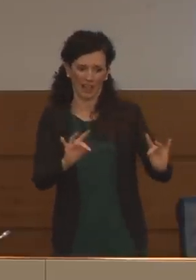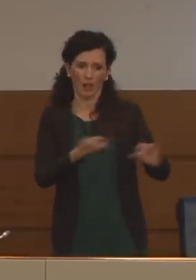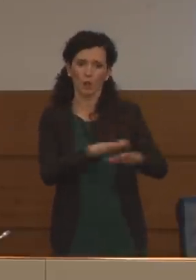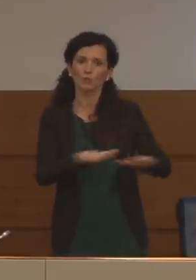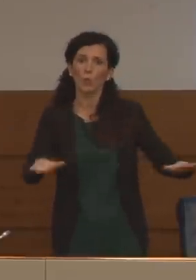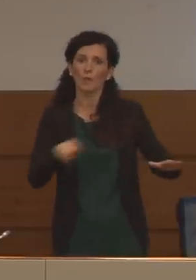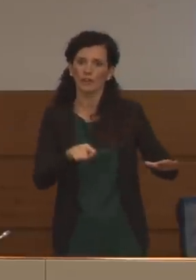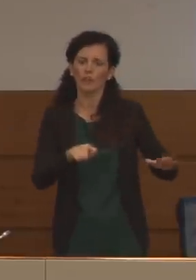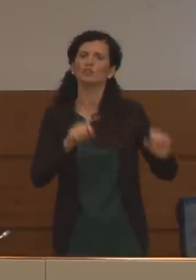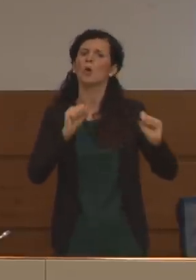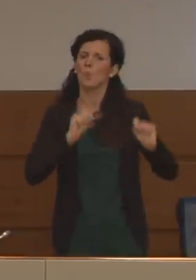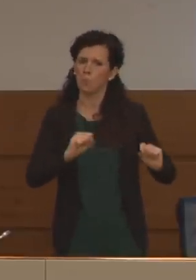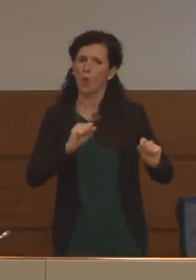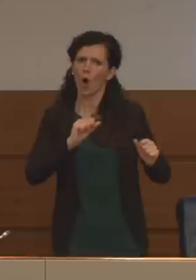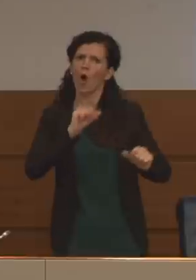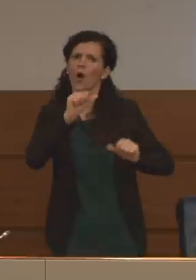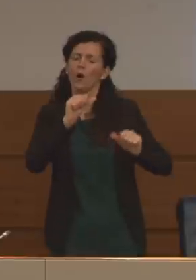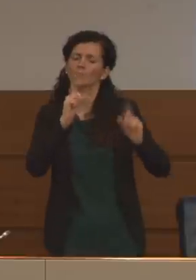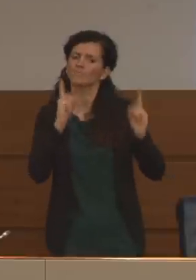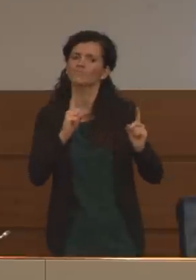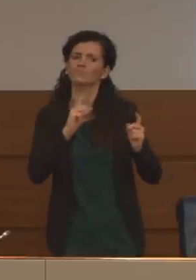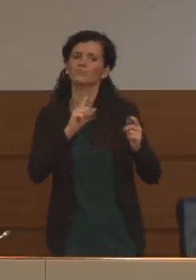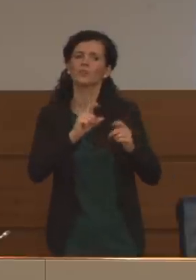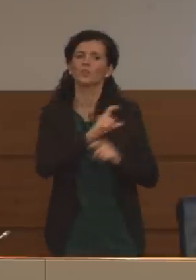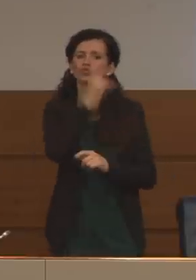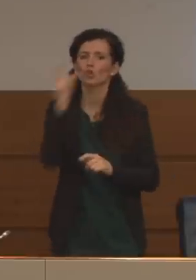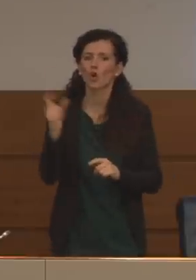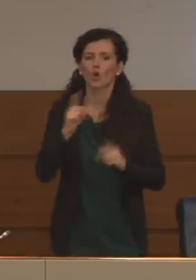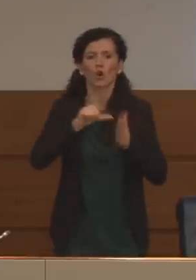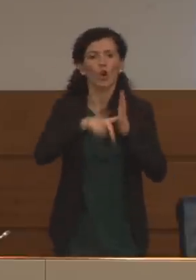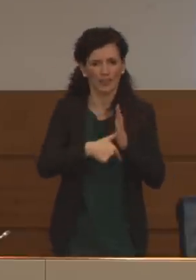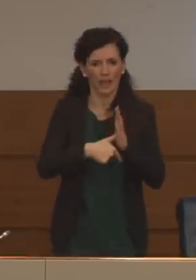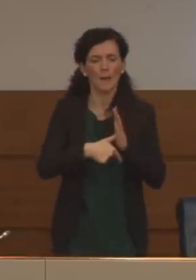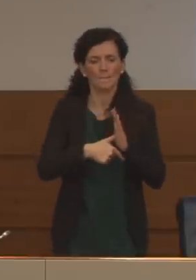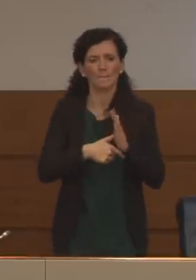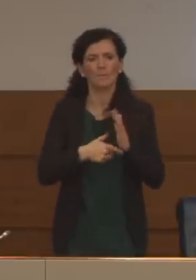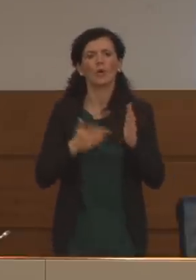però sappiamo anche che questo virus è molto